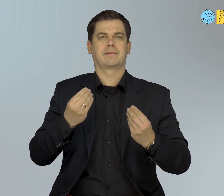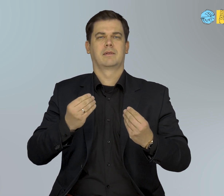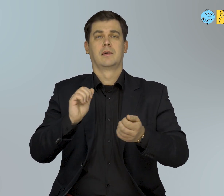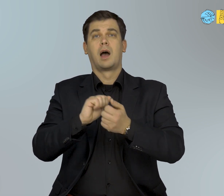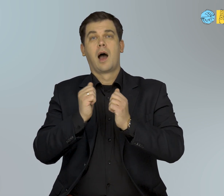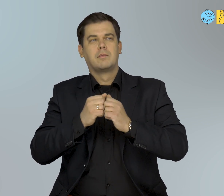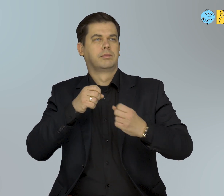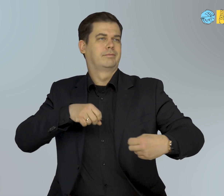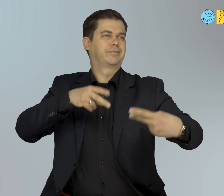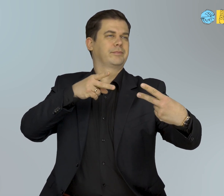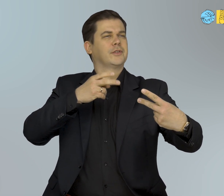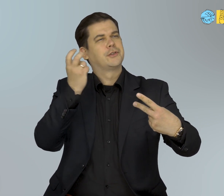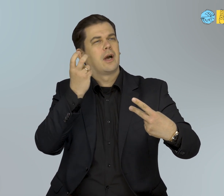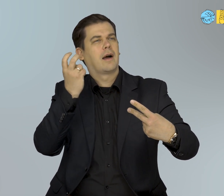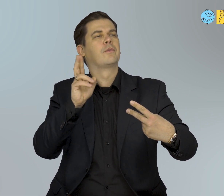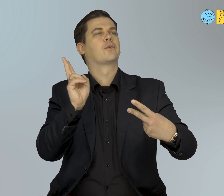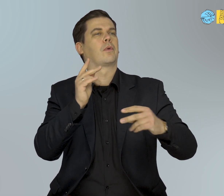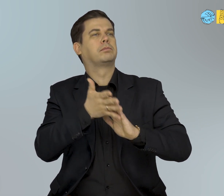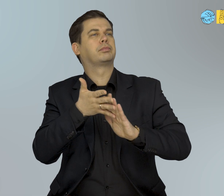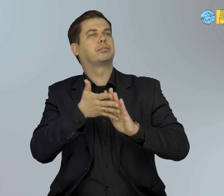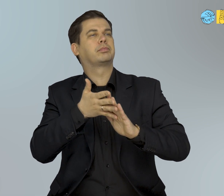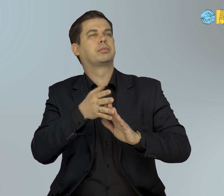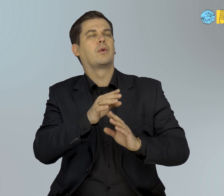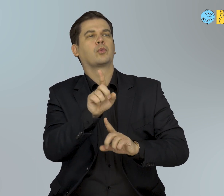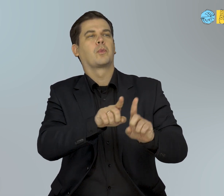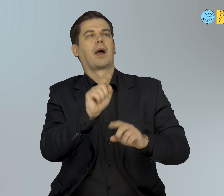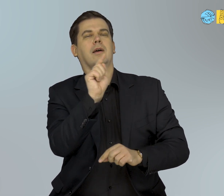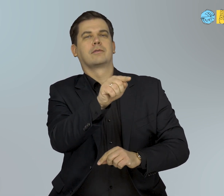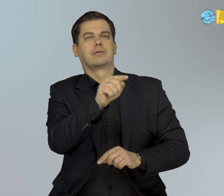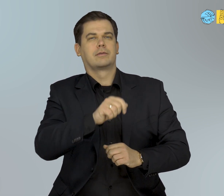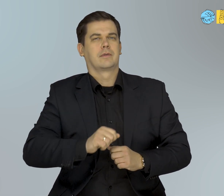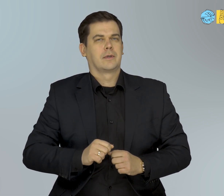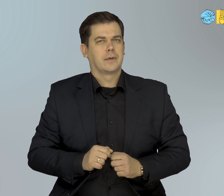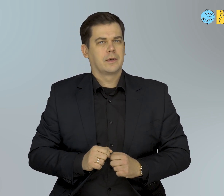Nie dzwońcie z ciekawości, kto siedzi po drugiej stronie.